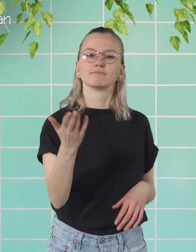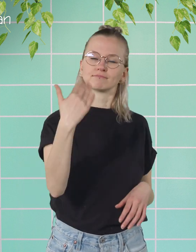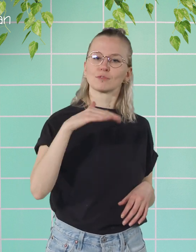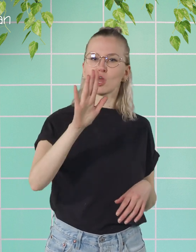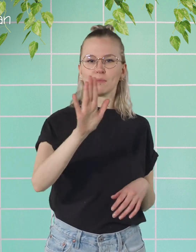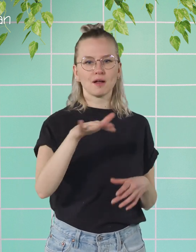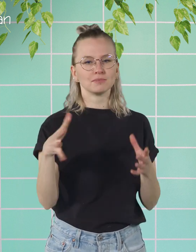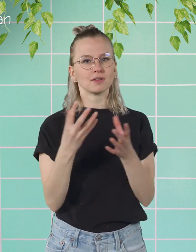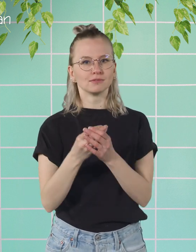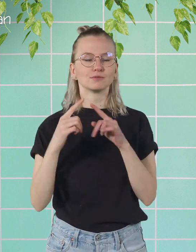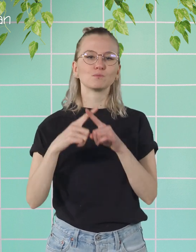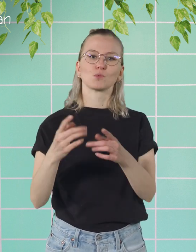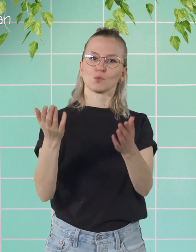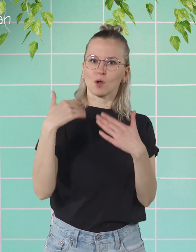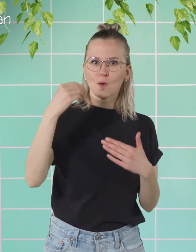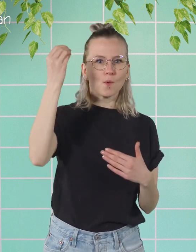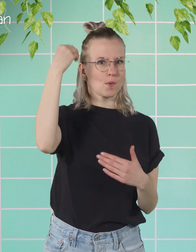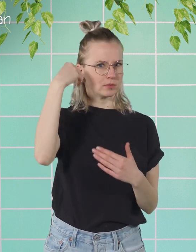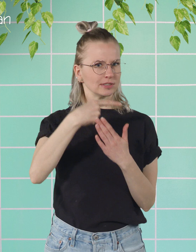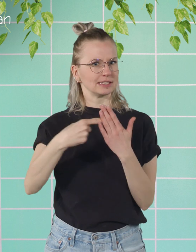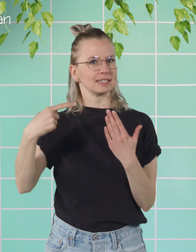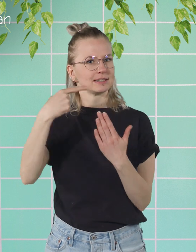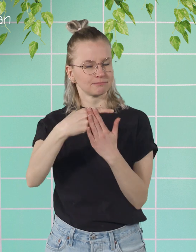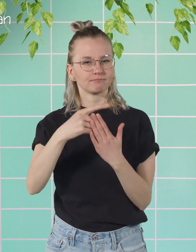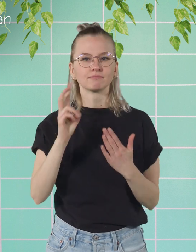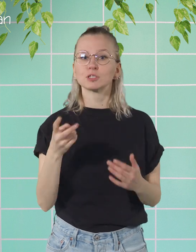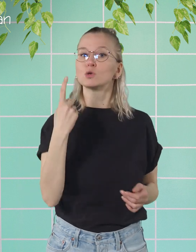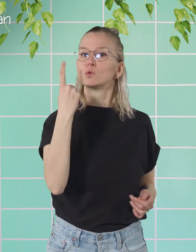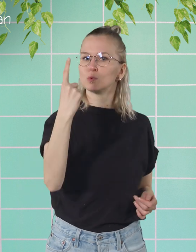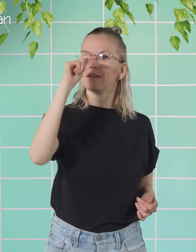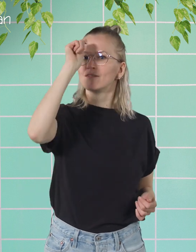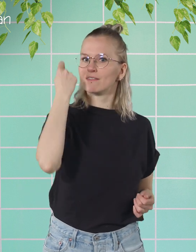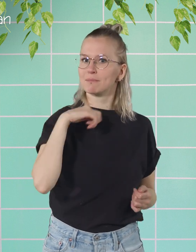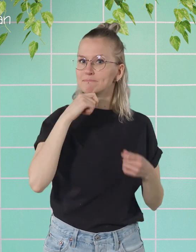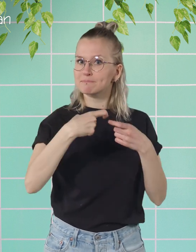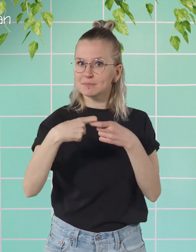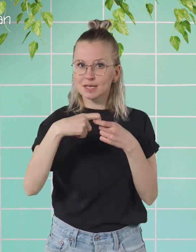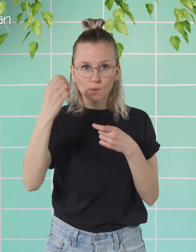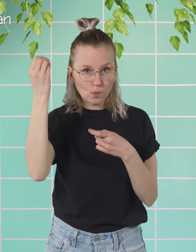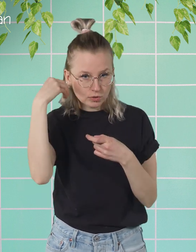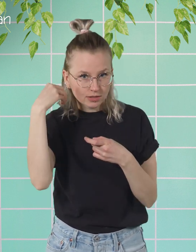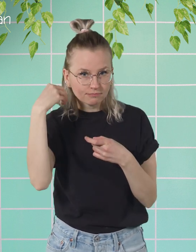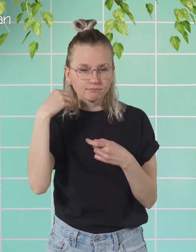Osallistu siinä tapauksessa lapsesi kanssa yhden vanhemman perhekurssille, -